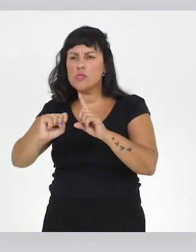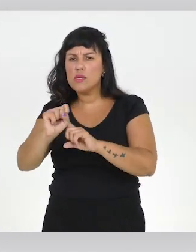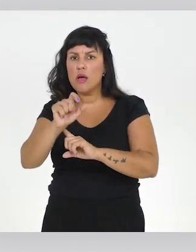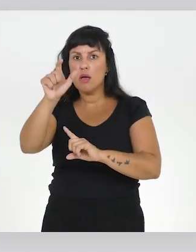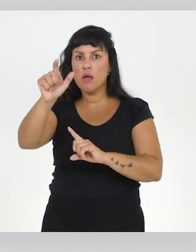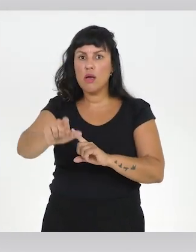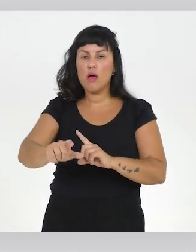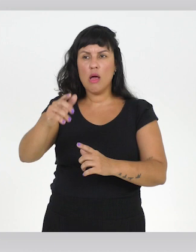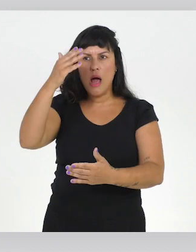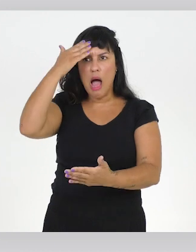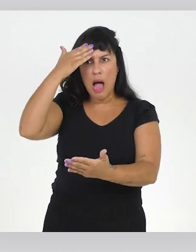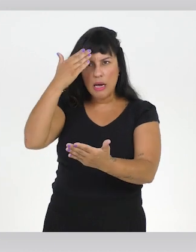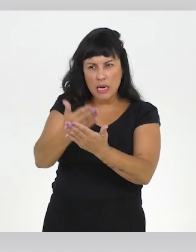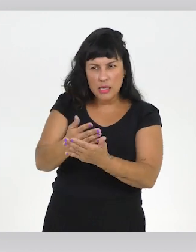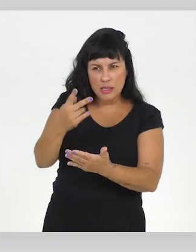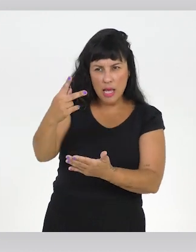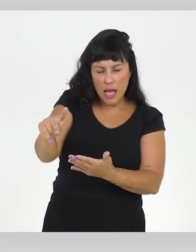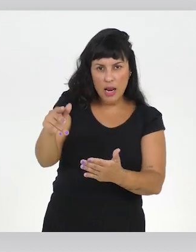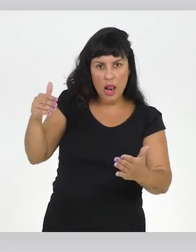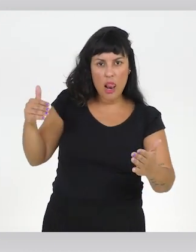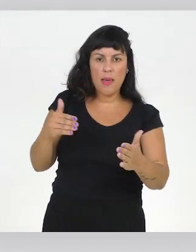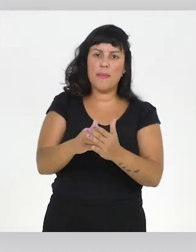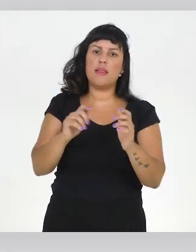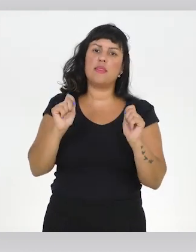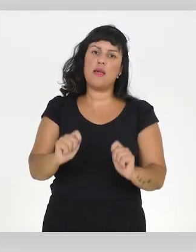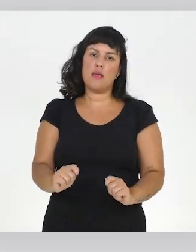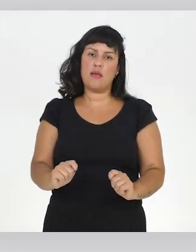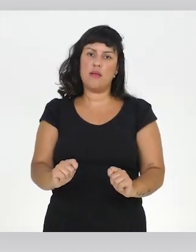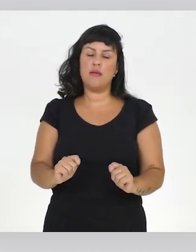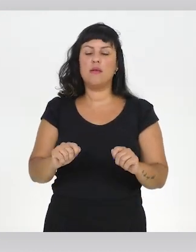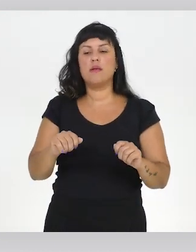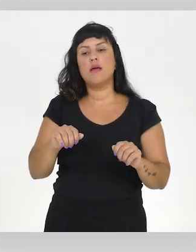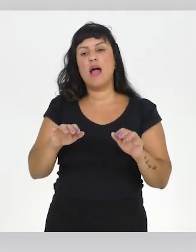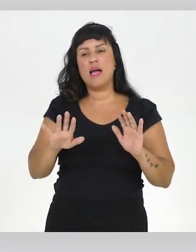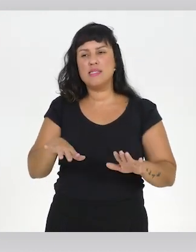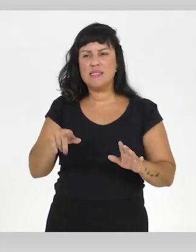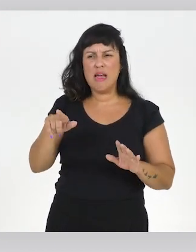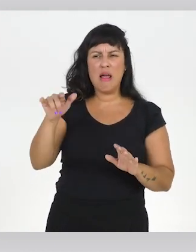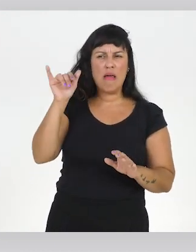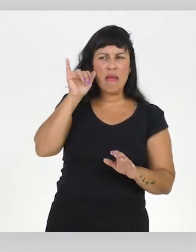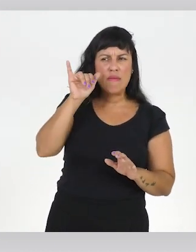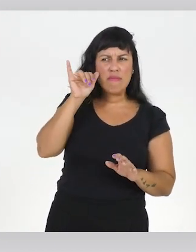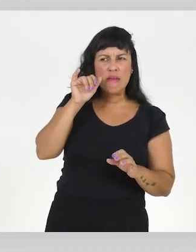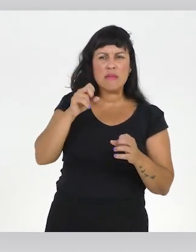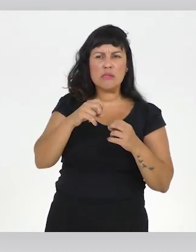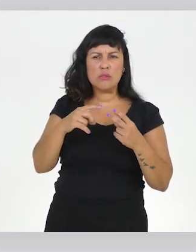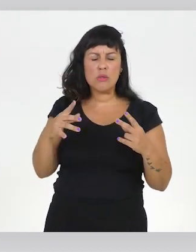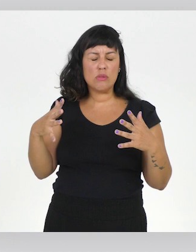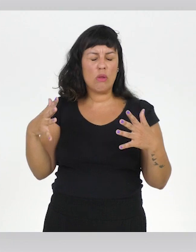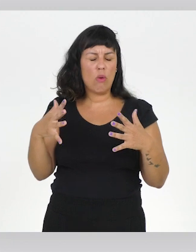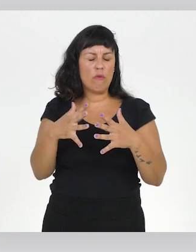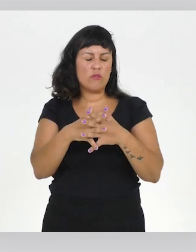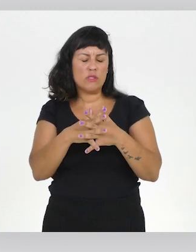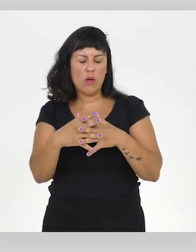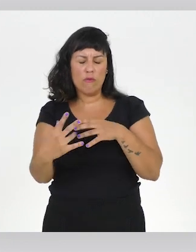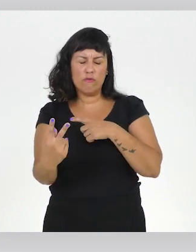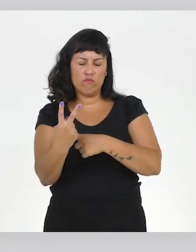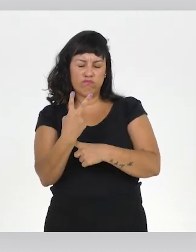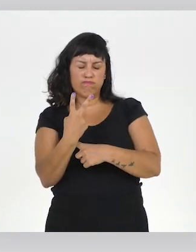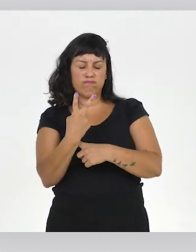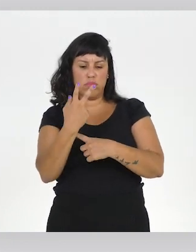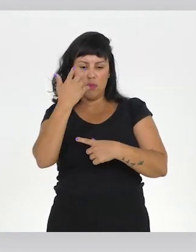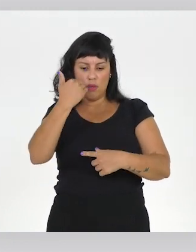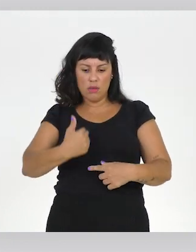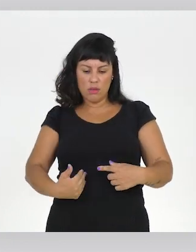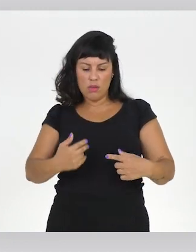ao medo da dor, a fatores como evitação, catastrofização, hipervigilância, generalização,